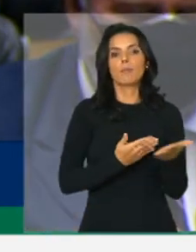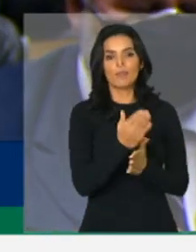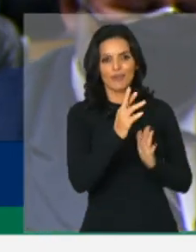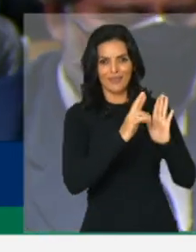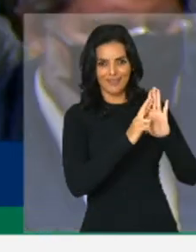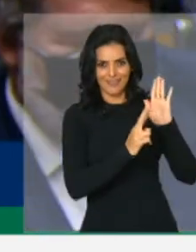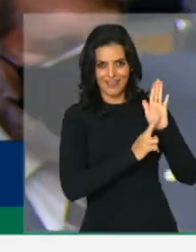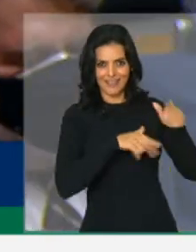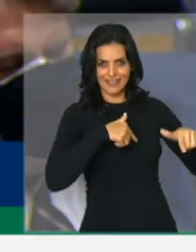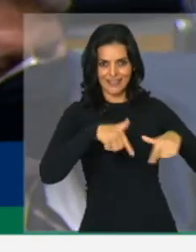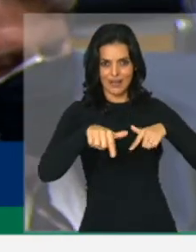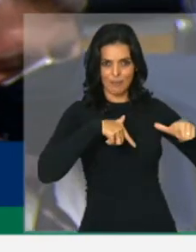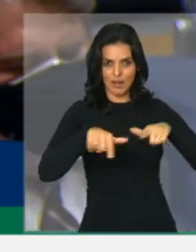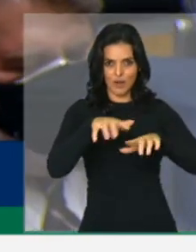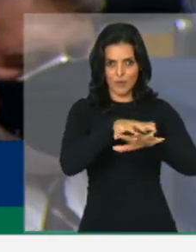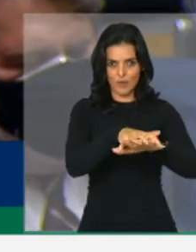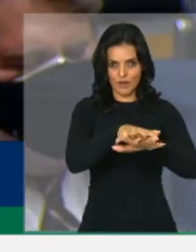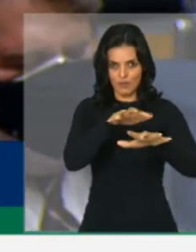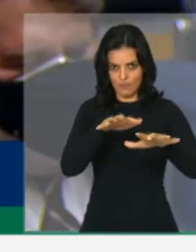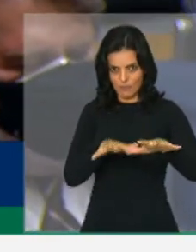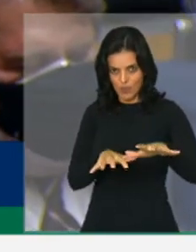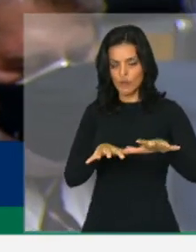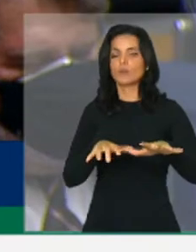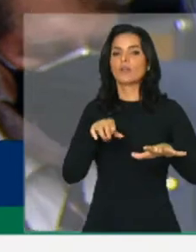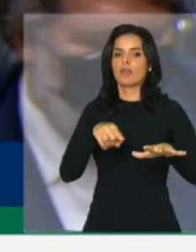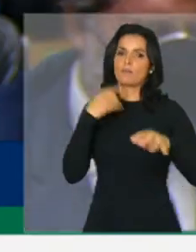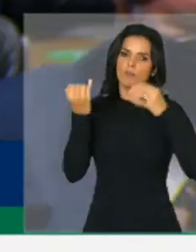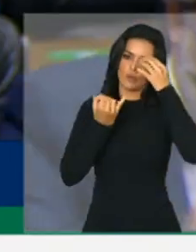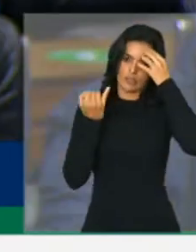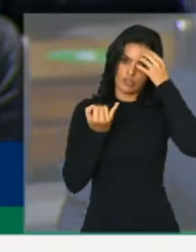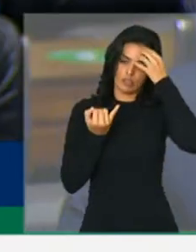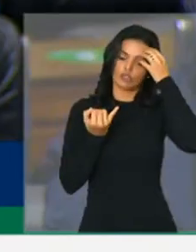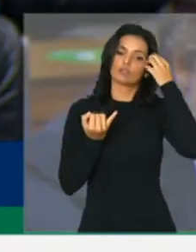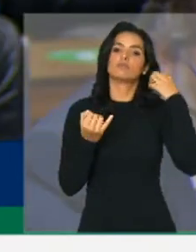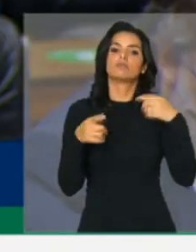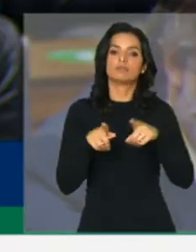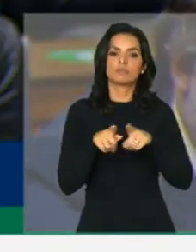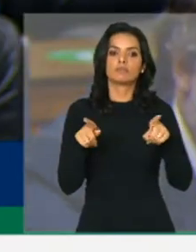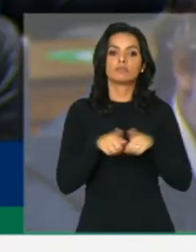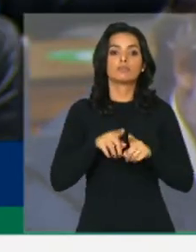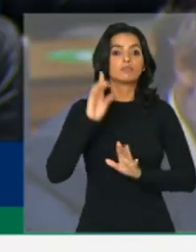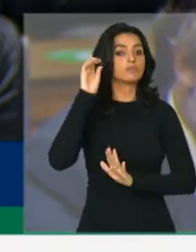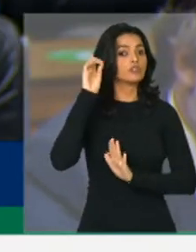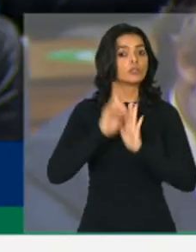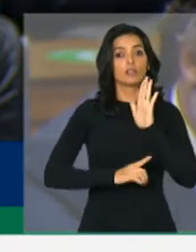TAMBÉM QUE HAJA... A... A CONVOCAÇÃO DOS CONCURSADOS EM... 2014 A CAIXA PRECISA DE MAIS GENTE PARA TRABALHAR. MUITO MAIS GENTE PARA